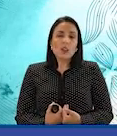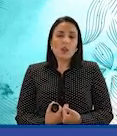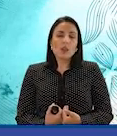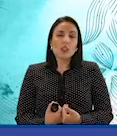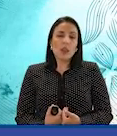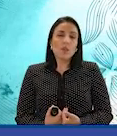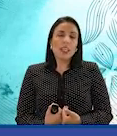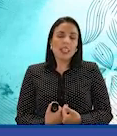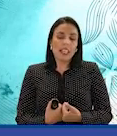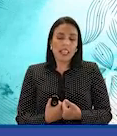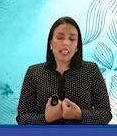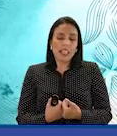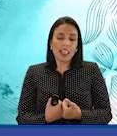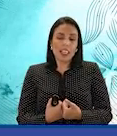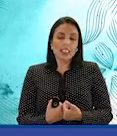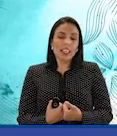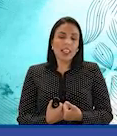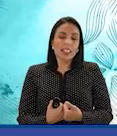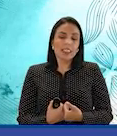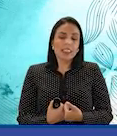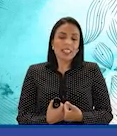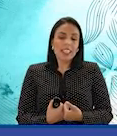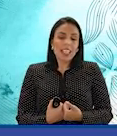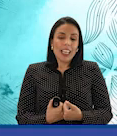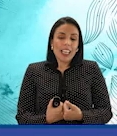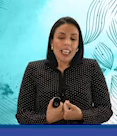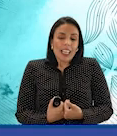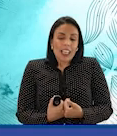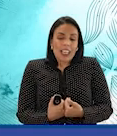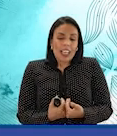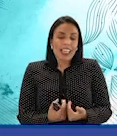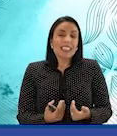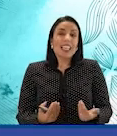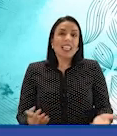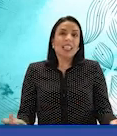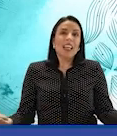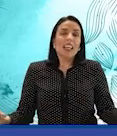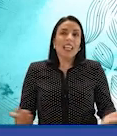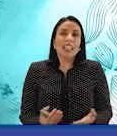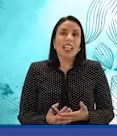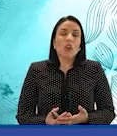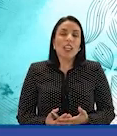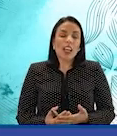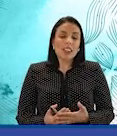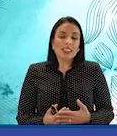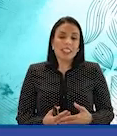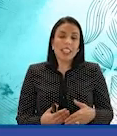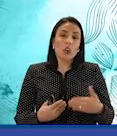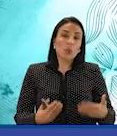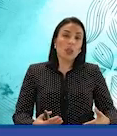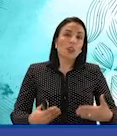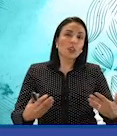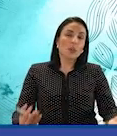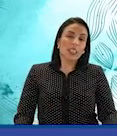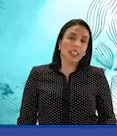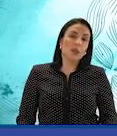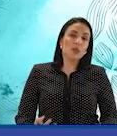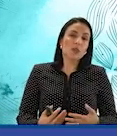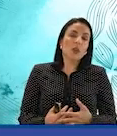pero siempre en esa línea de lograr cumplir los objetivos.